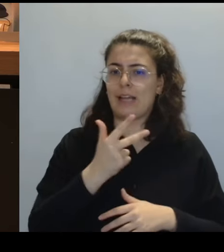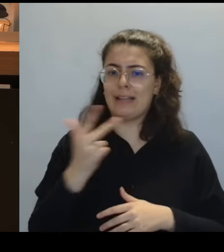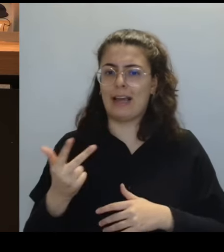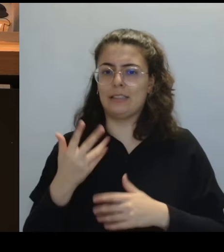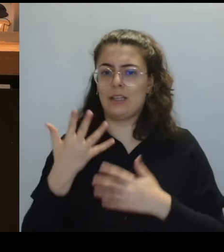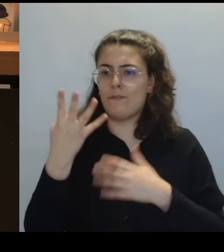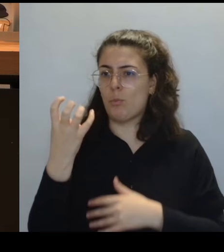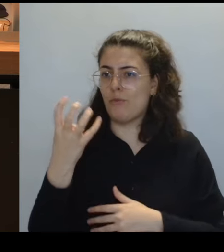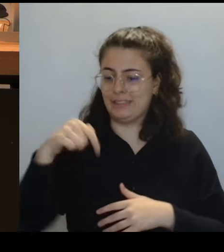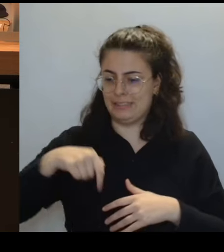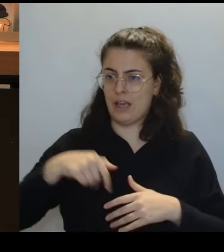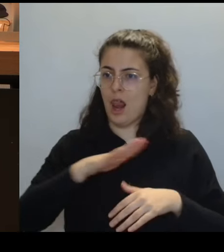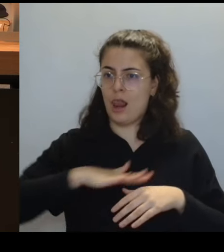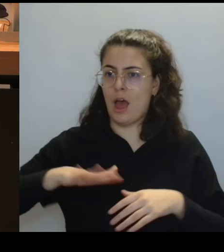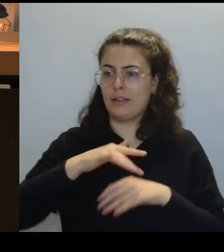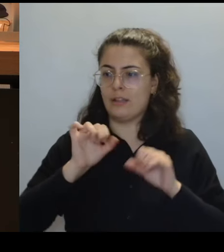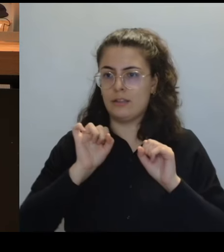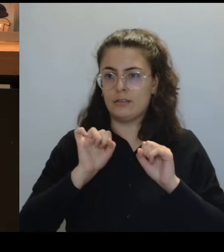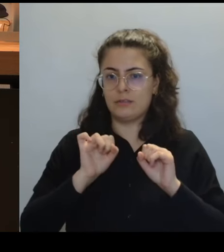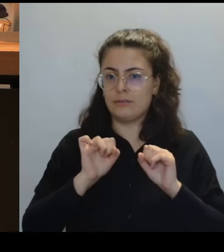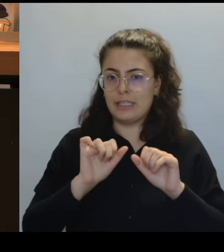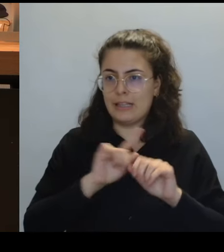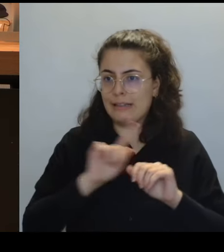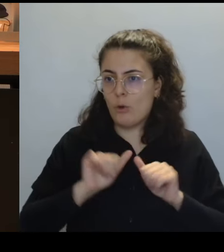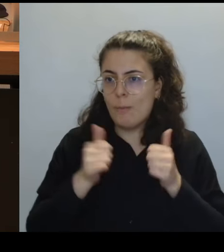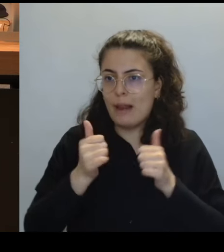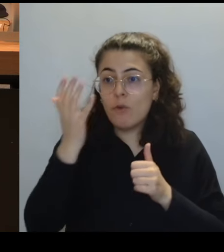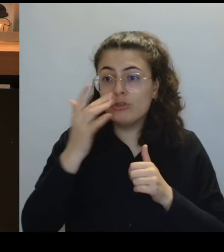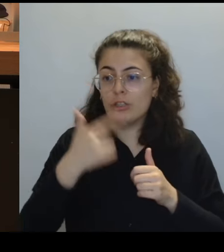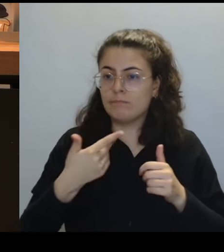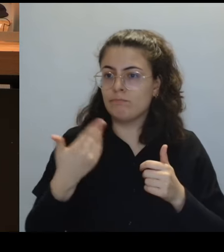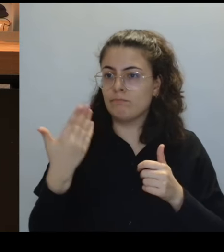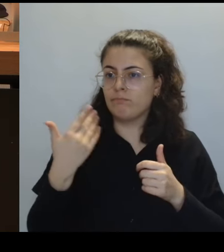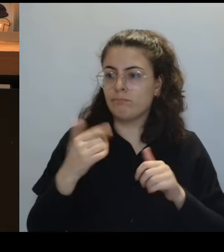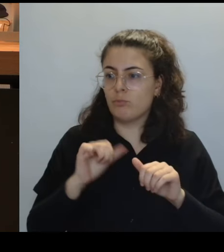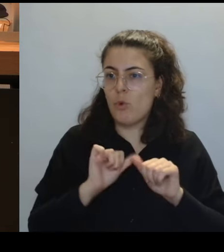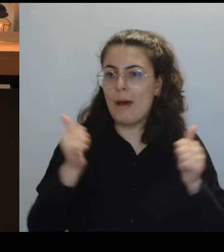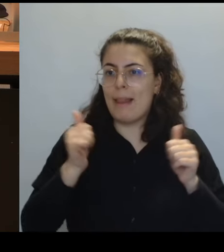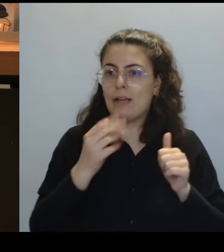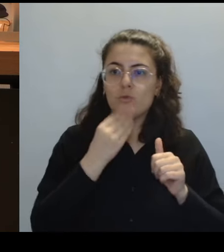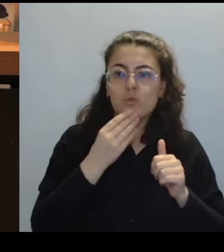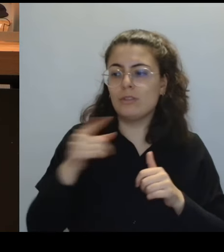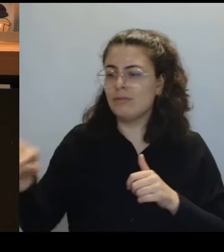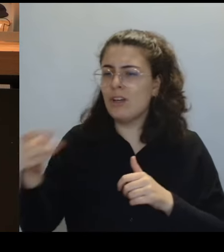überlebt hätte. Was sie wollen, das ist die Abschaffung des Asylrechts. Es ist ganz klar: Sie